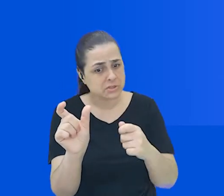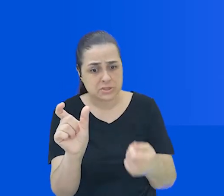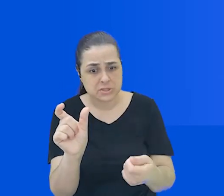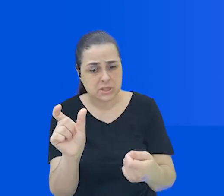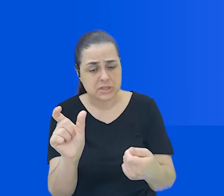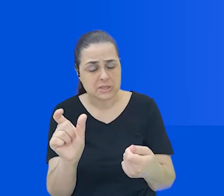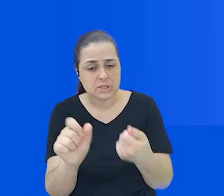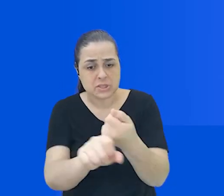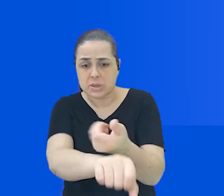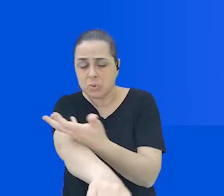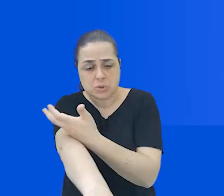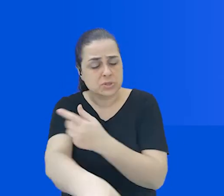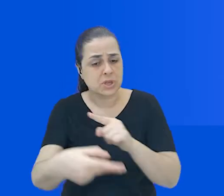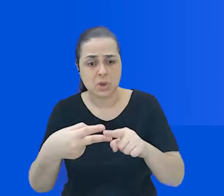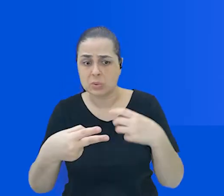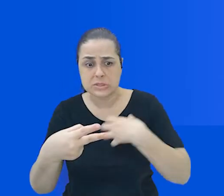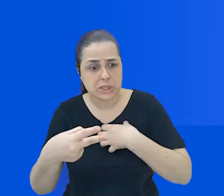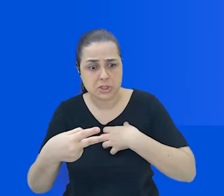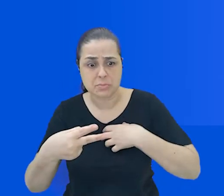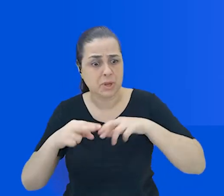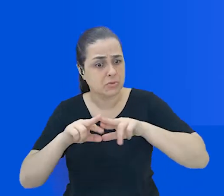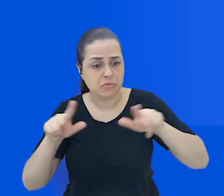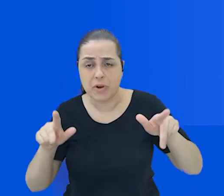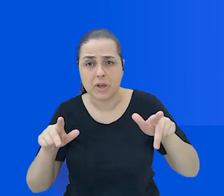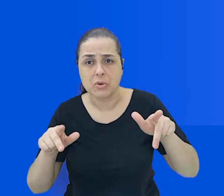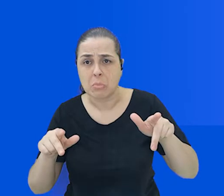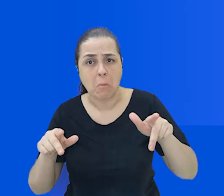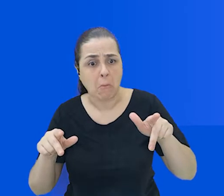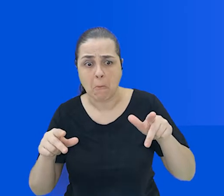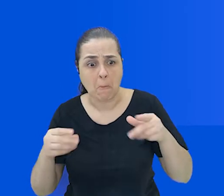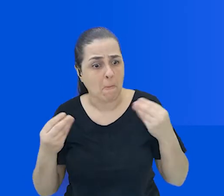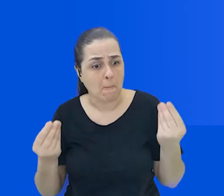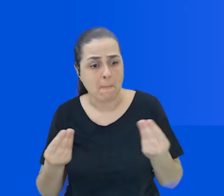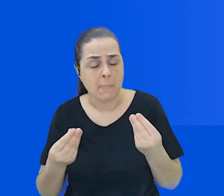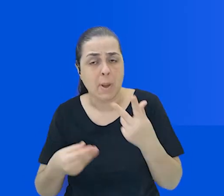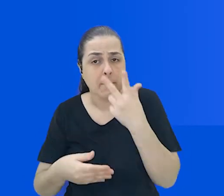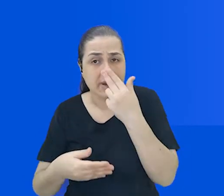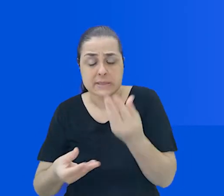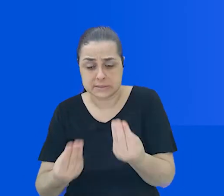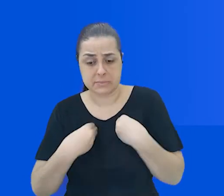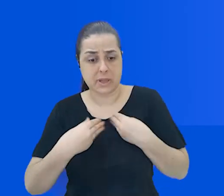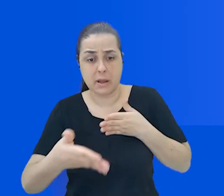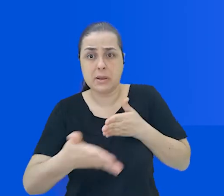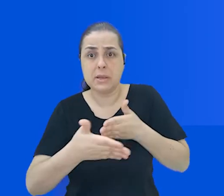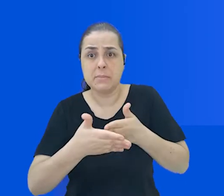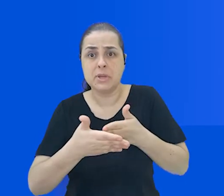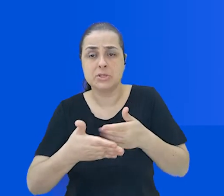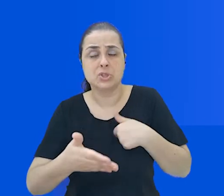sensações da minha vida. Eu, eu também limito o outro. a esse olhar que eu tenho de minha própria emoção.